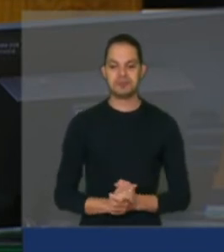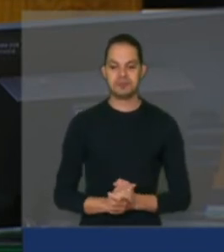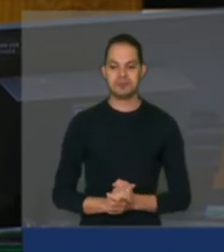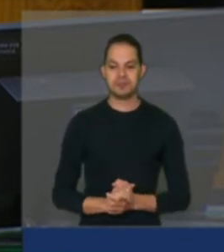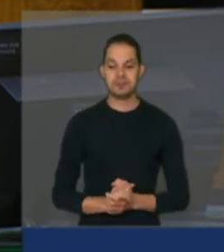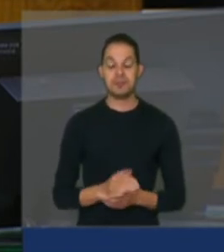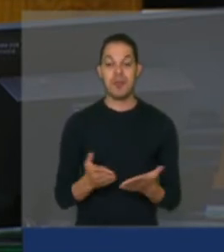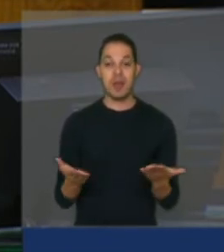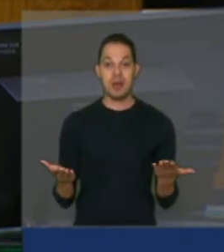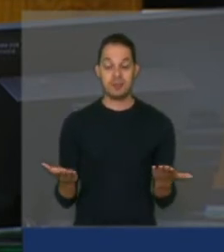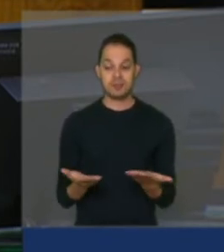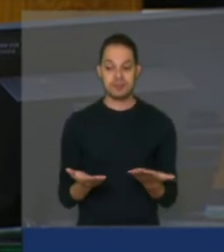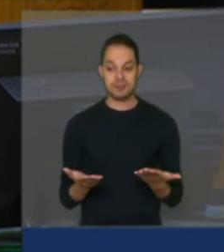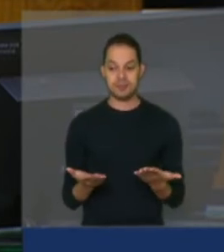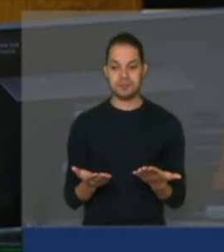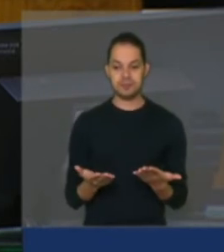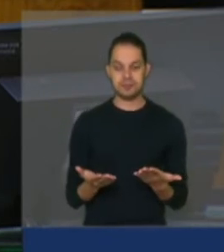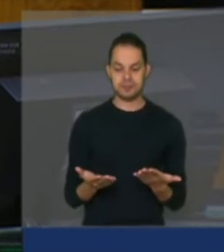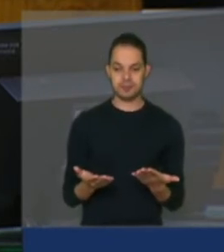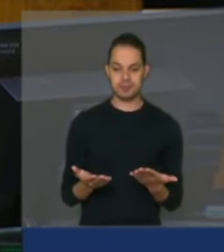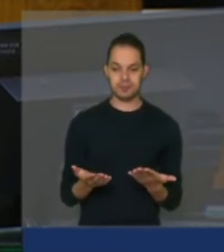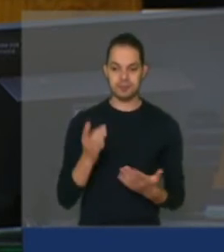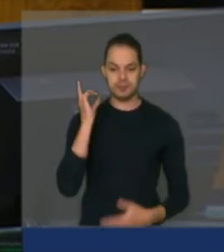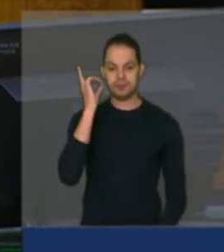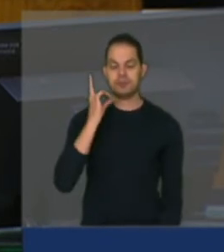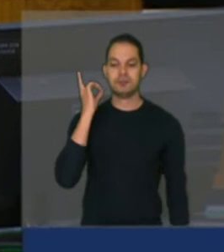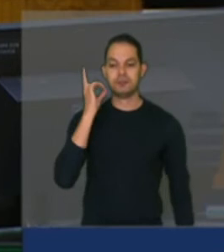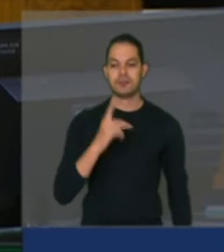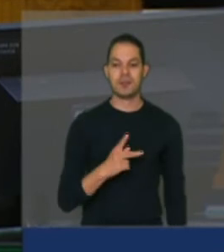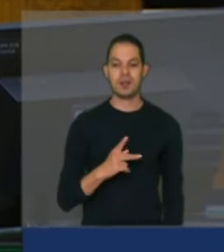ENTÃO VAMOS AO... AO DEPUTADO PEDRO, JOSÉRICARDO NÃO ESTÁ NO PLENÁRIO NESSE MOMENTO,